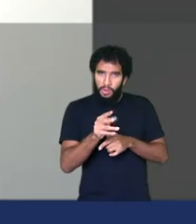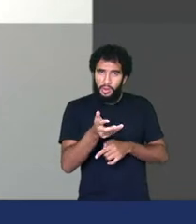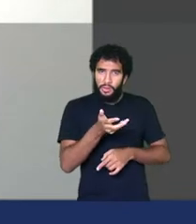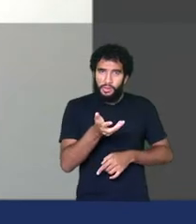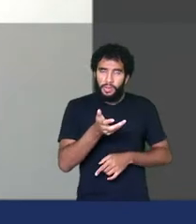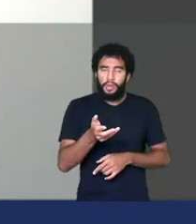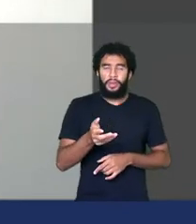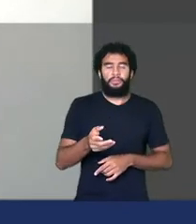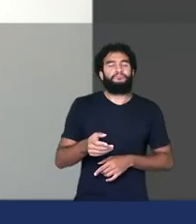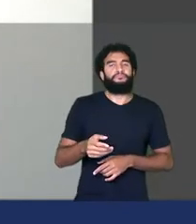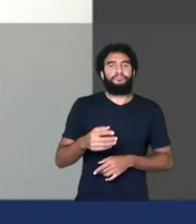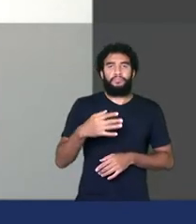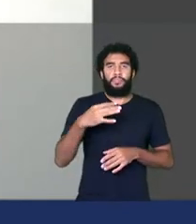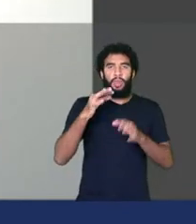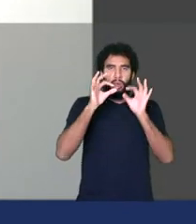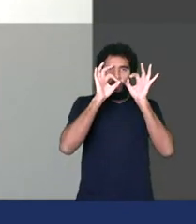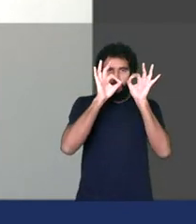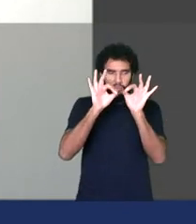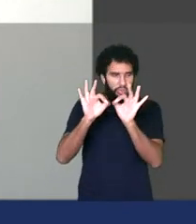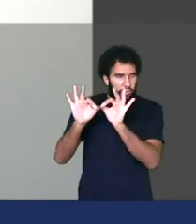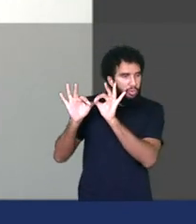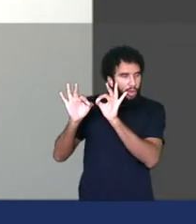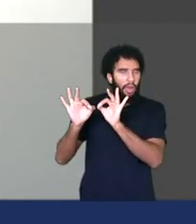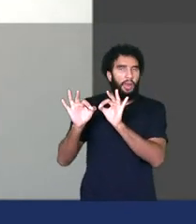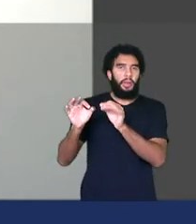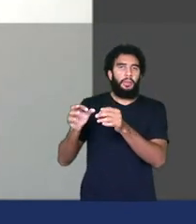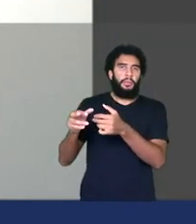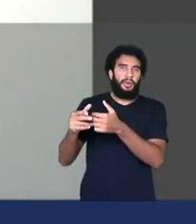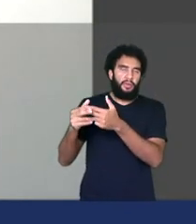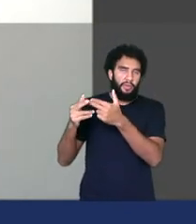CAMPAINHA] MAS ALGUNS DEFENSORES DESSE PROJETO PREFEREM DESVIAR A ATENÇÃO DO POVO PARA OS GRAVES